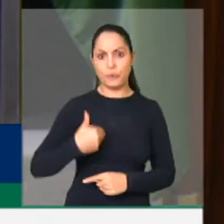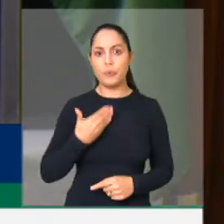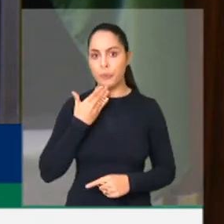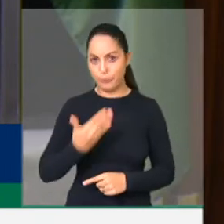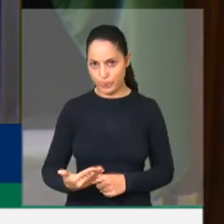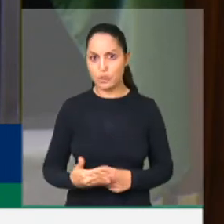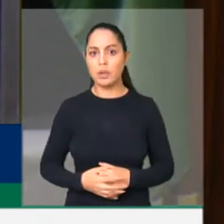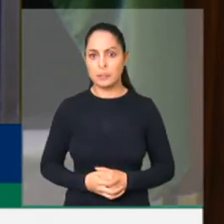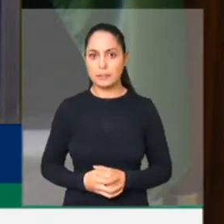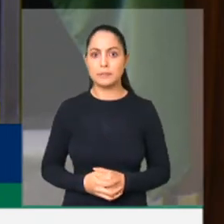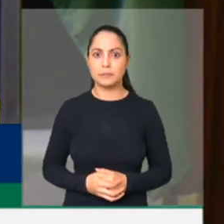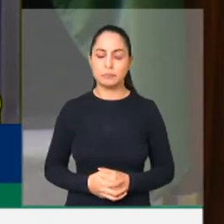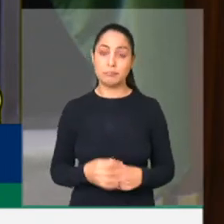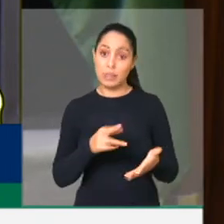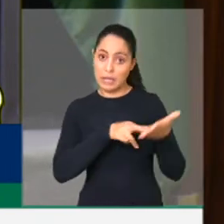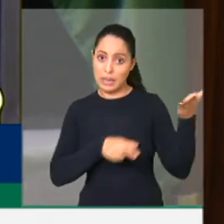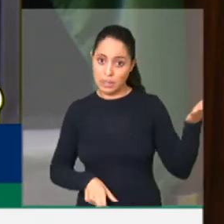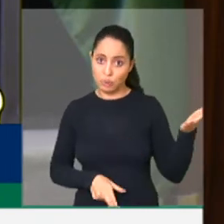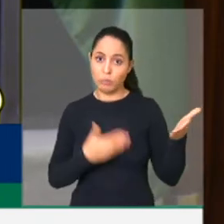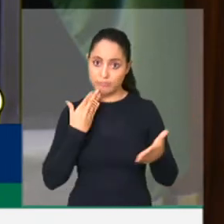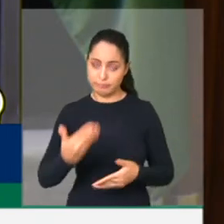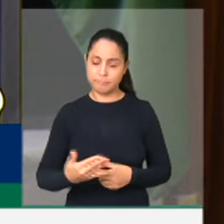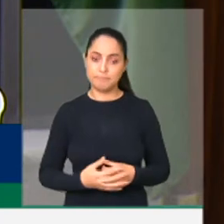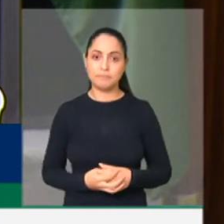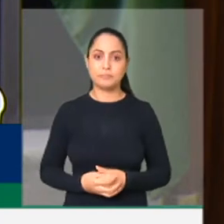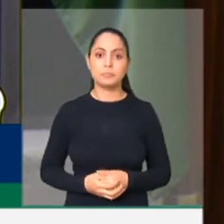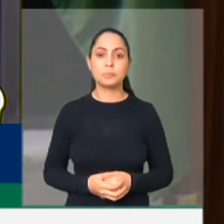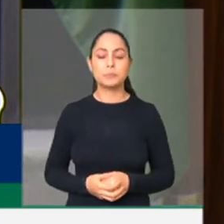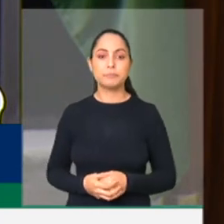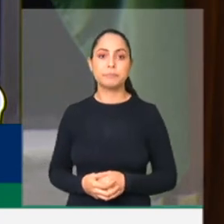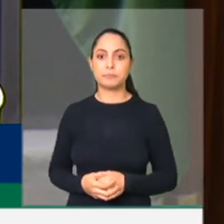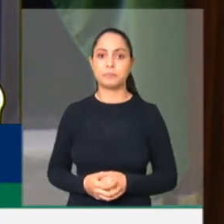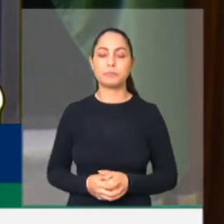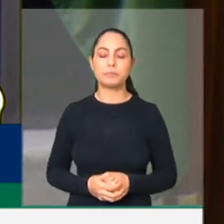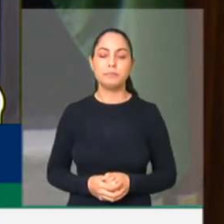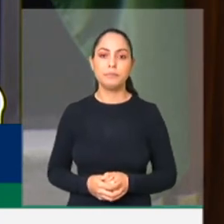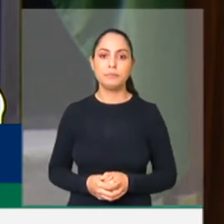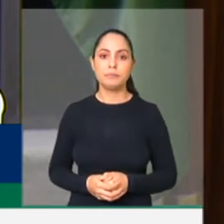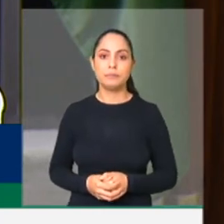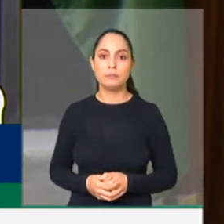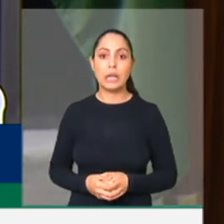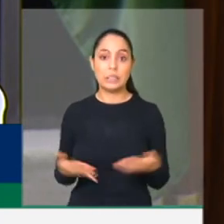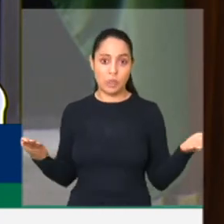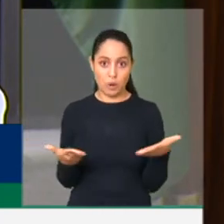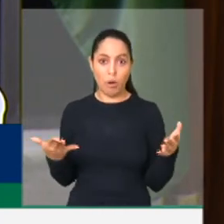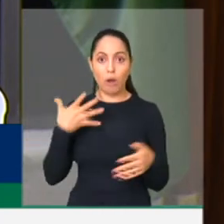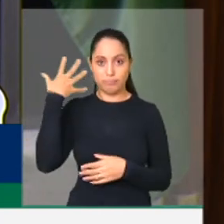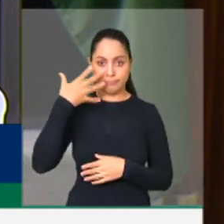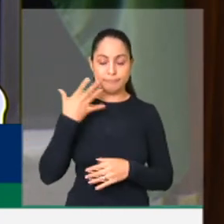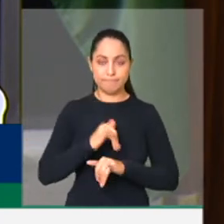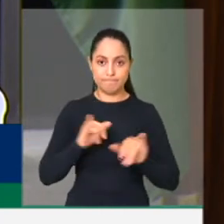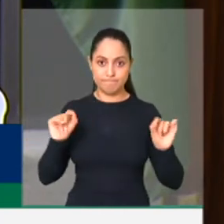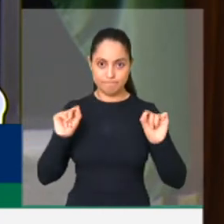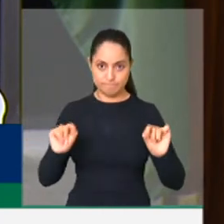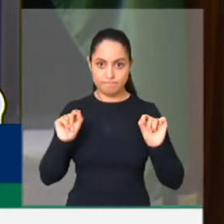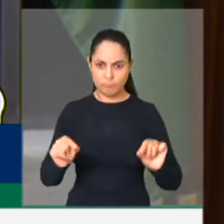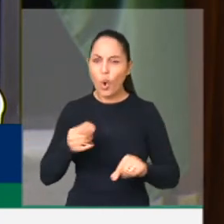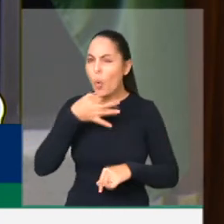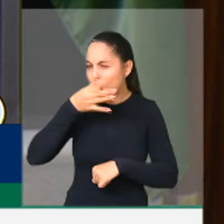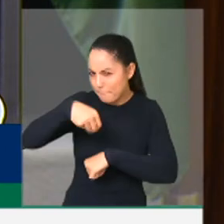VOTAMOS, UM, QUANTO A ADMISSIBILIDADE PELO URGÊNCIA NA MEDIDA ATENDIMENTO PRESSUPOSTOS CONSTITUCIONAIS DE RELEVÂNCIA